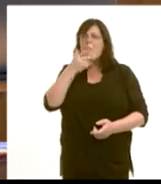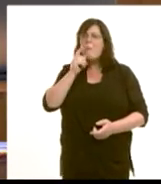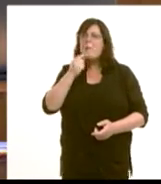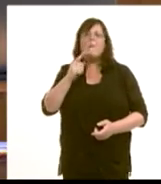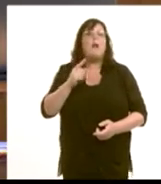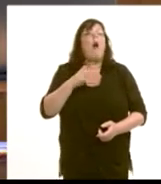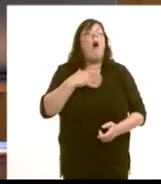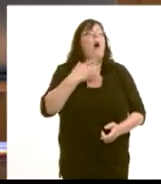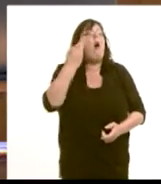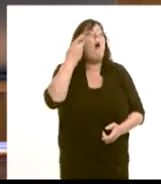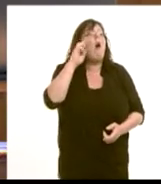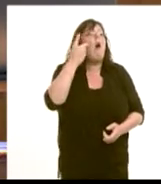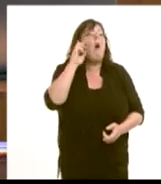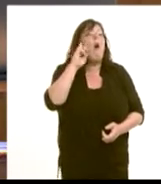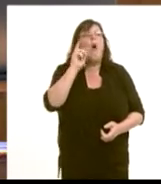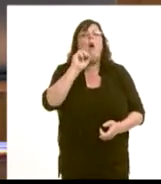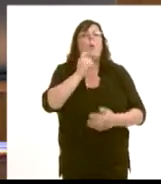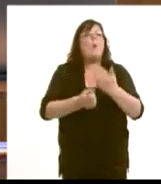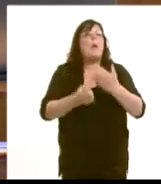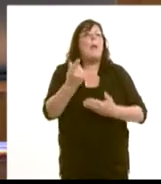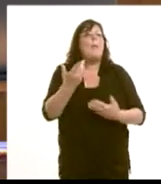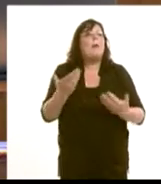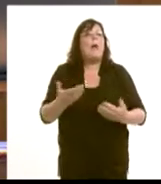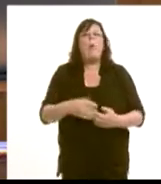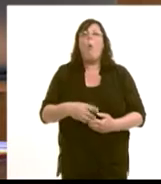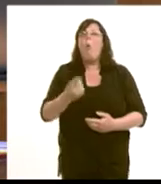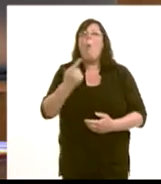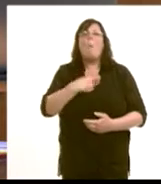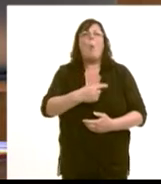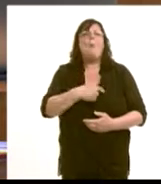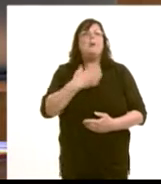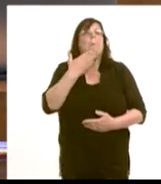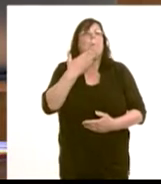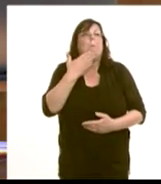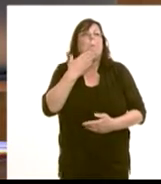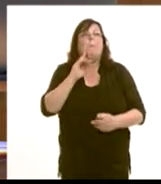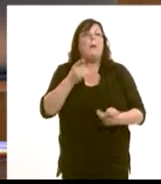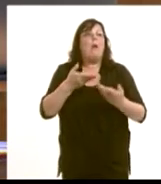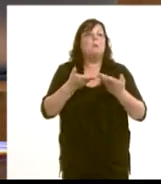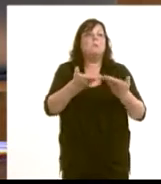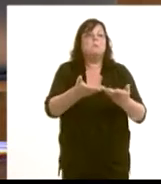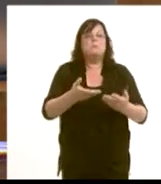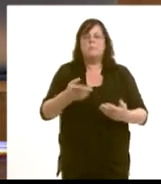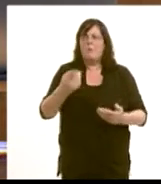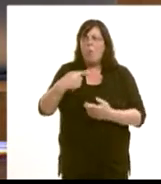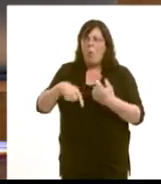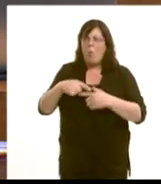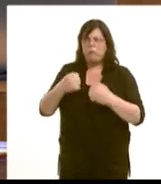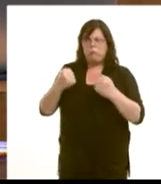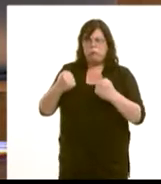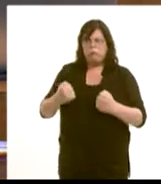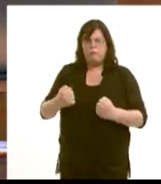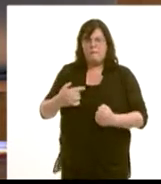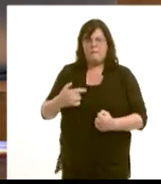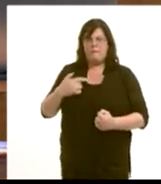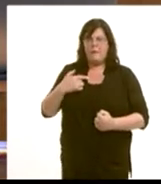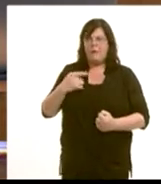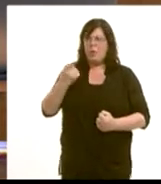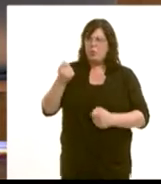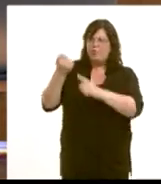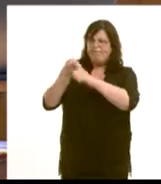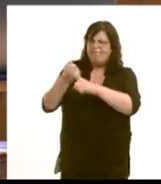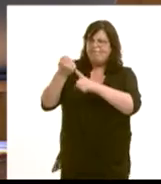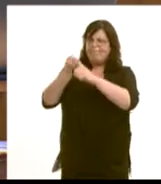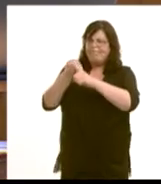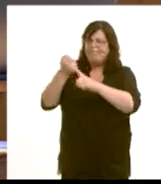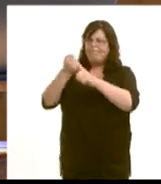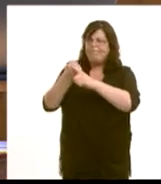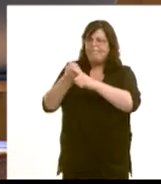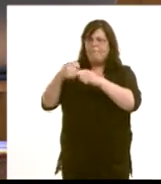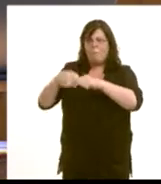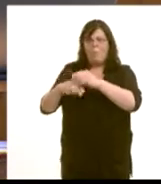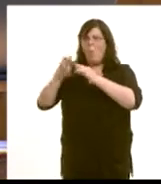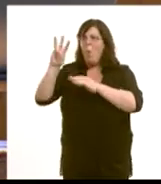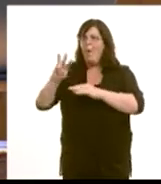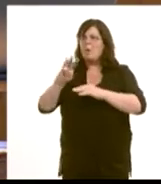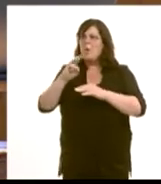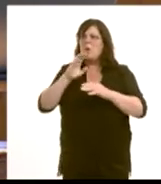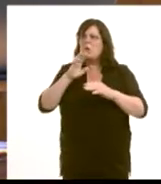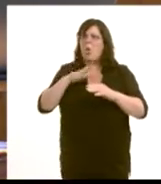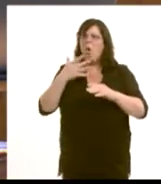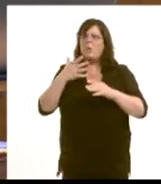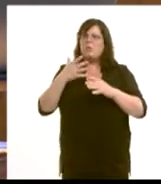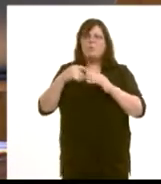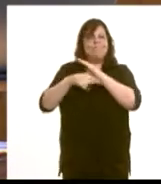Carwyn Jones: Wel, daeth arian y ëMarshall planí oír Unol Daleithiau, ond rydw iín